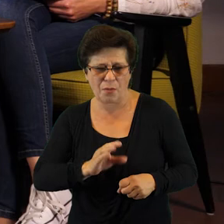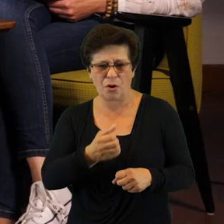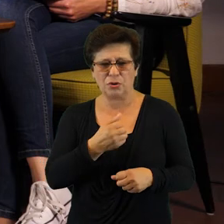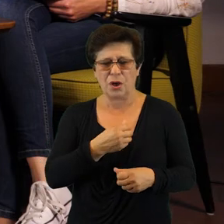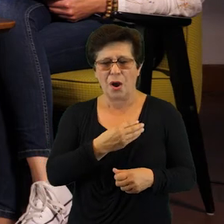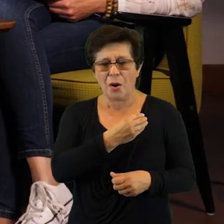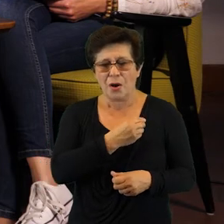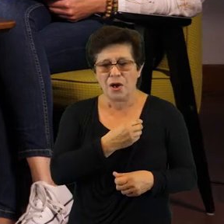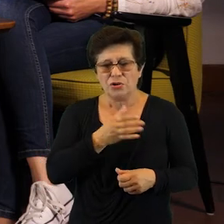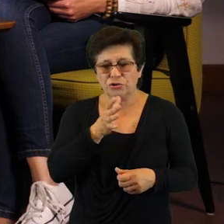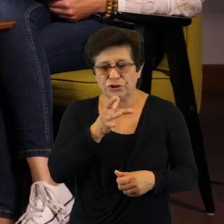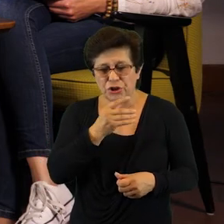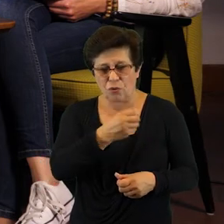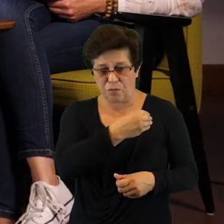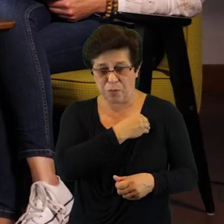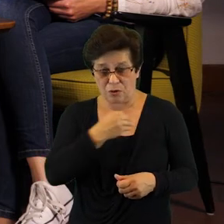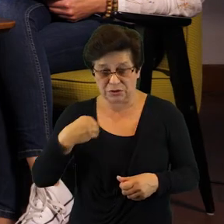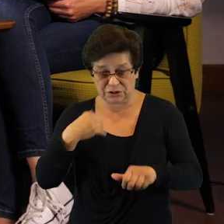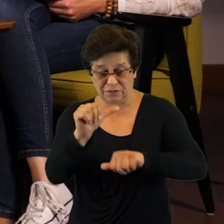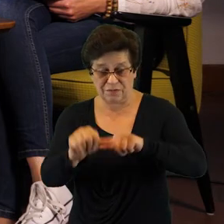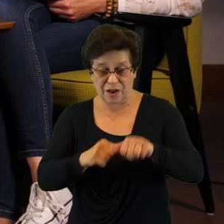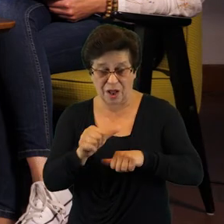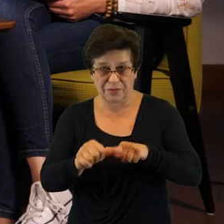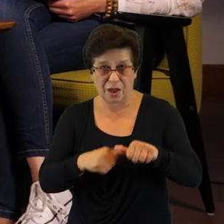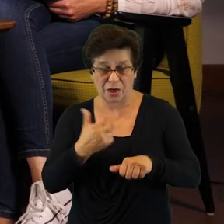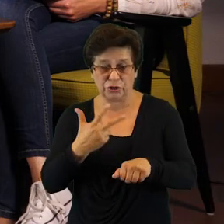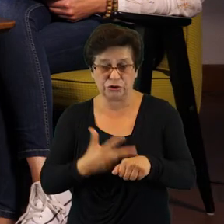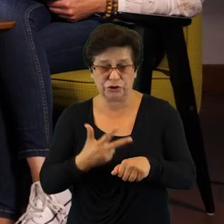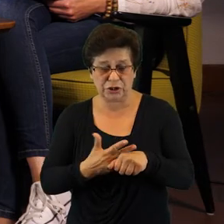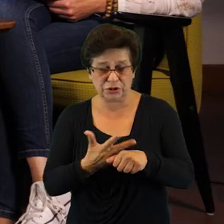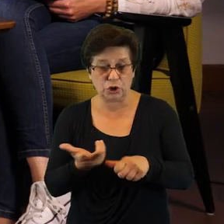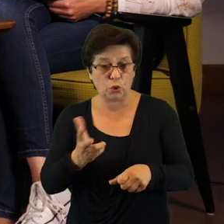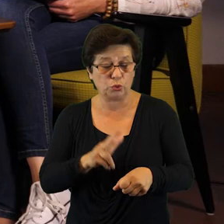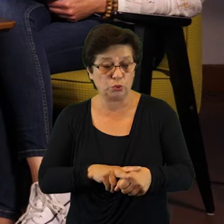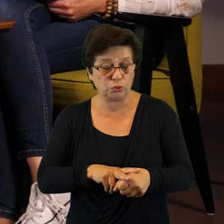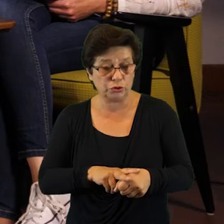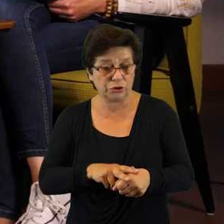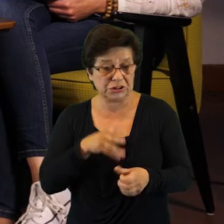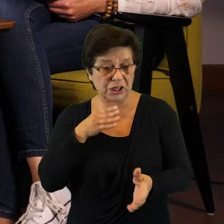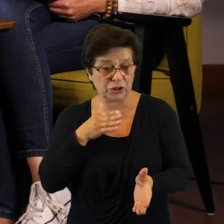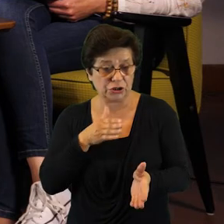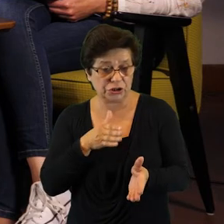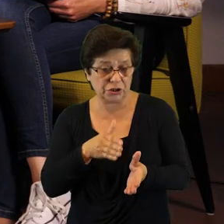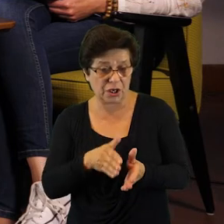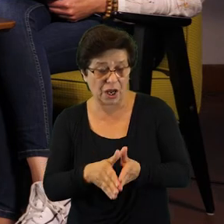Żydów polskich, zwłaszcza w latach 30., którzy zaczynają go uważać, w ogóle Żyda,